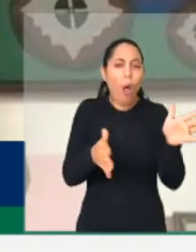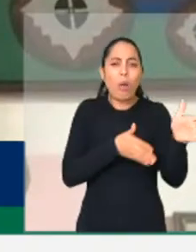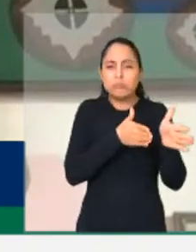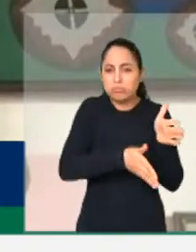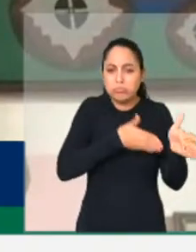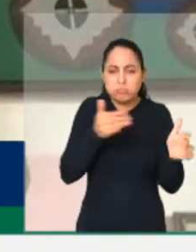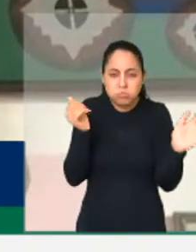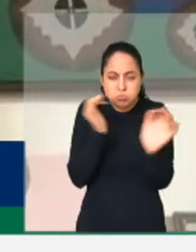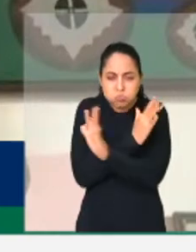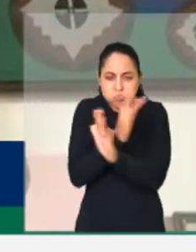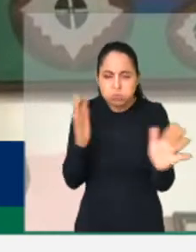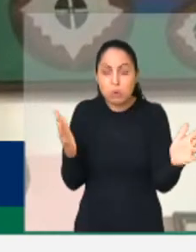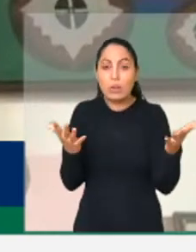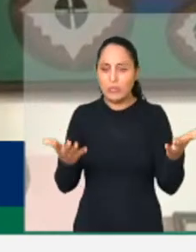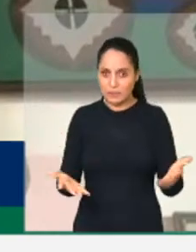TAMBÉM SEGURO. É DIANTE DISSO QUE NÓS FAZEMOS O